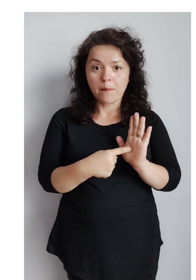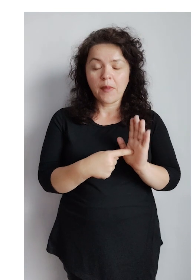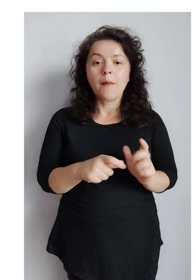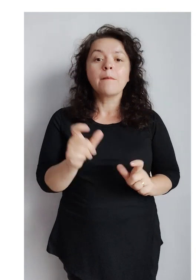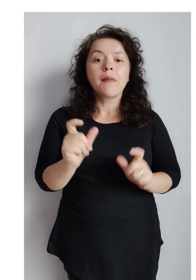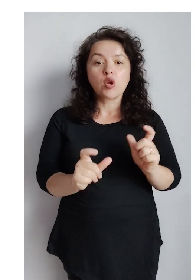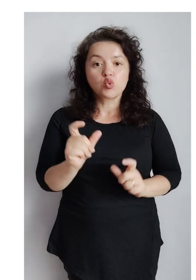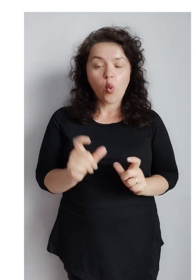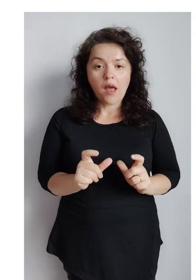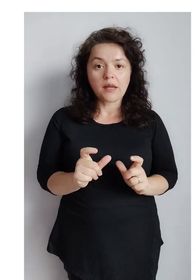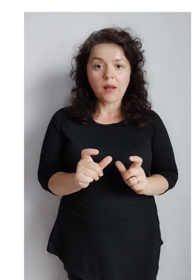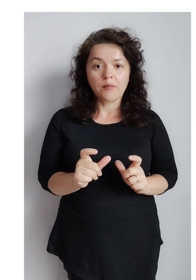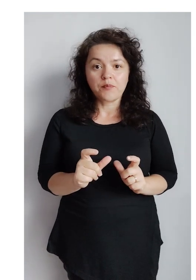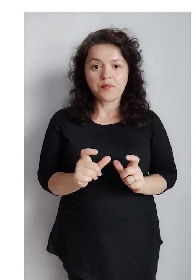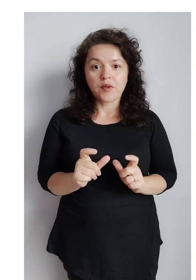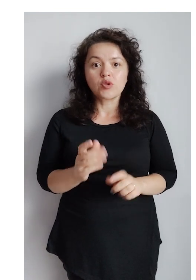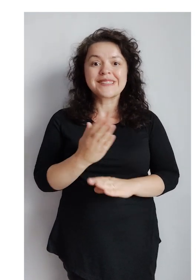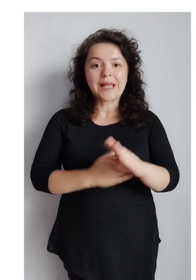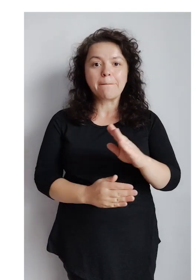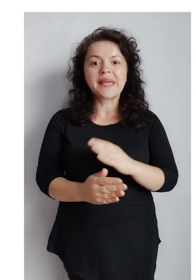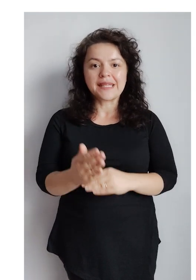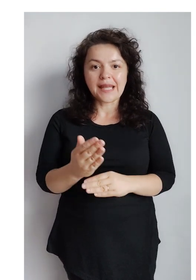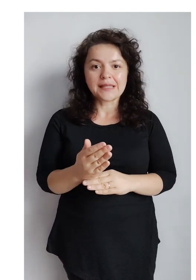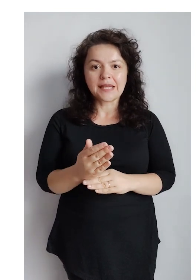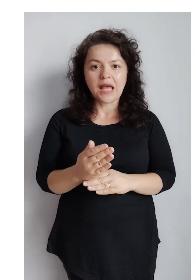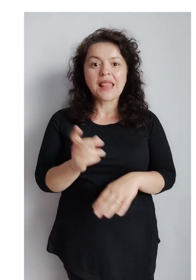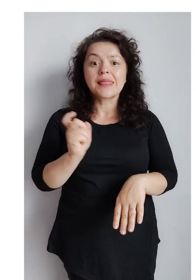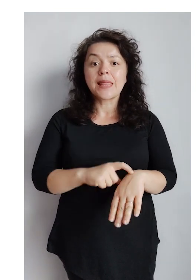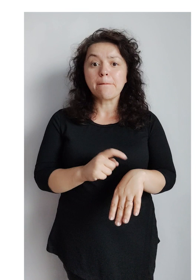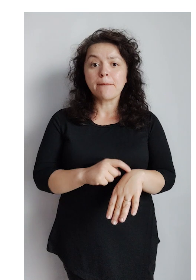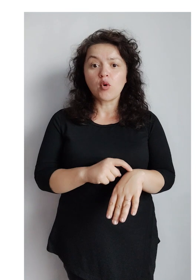Persoane cu dizabilitate temporară